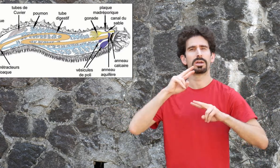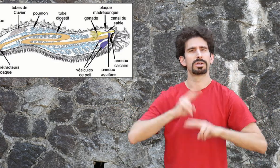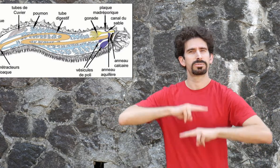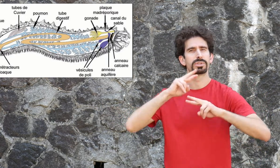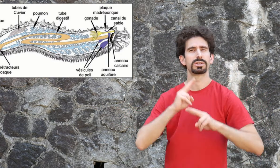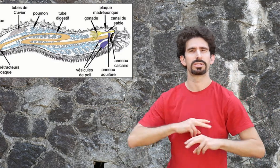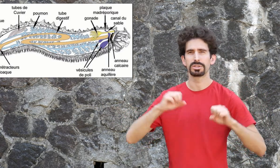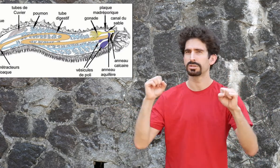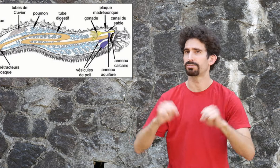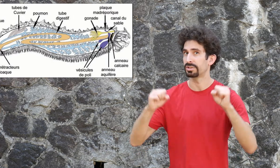La respiration est possible.